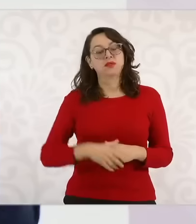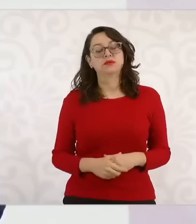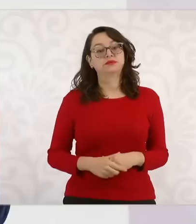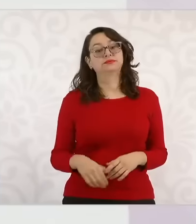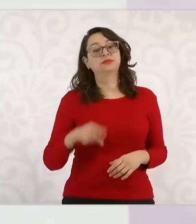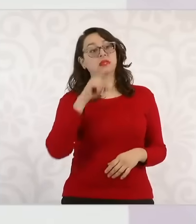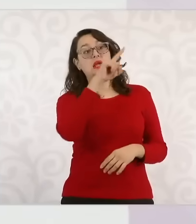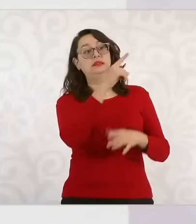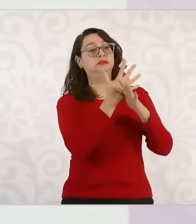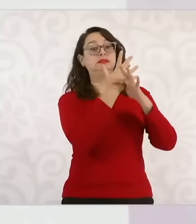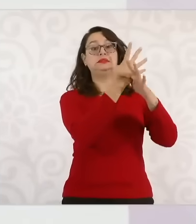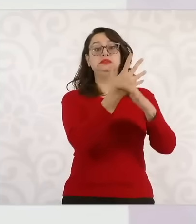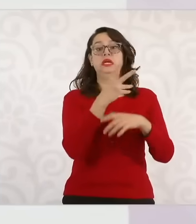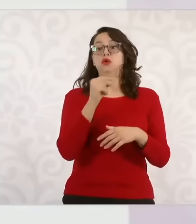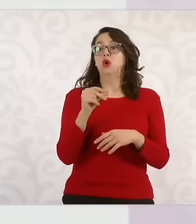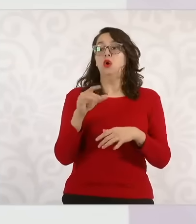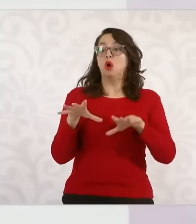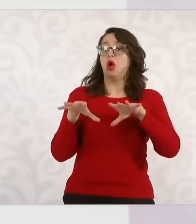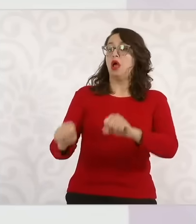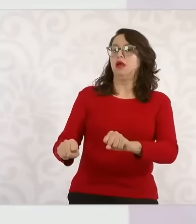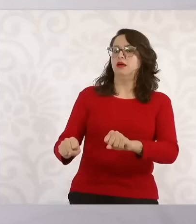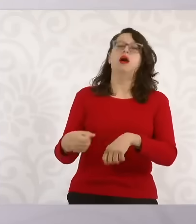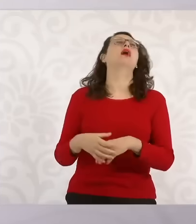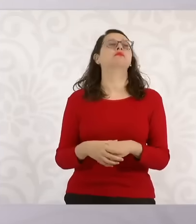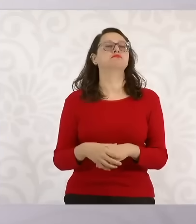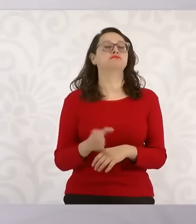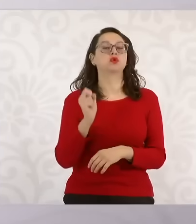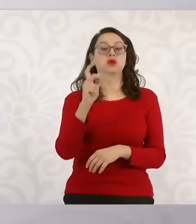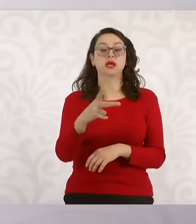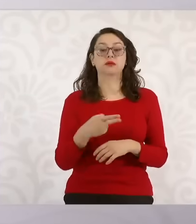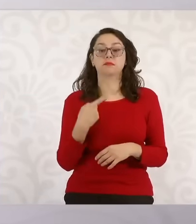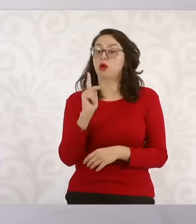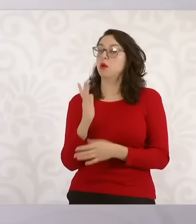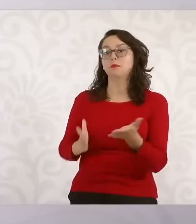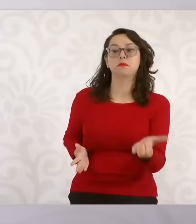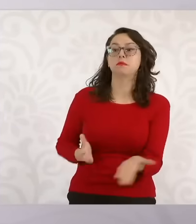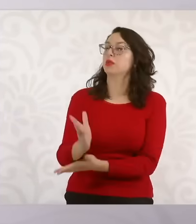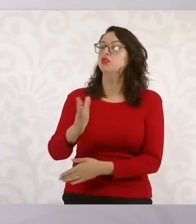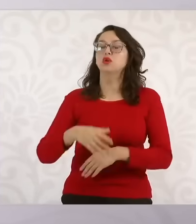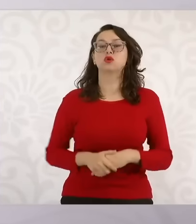tiene que llamarle de otra manera, pero de que llegó Estados Unidos a Venezuela por